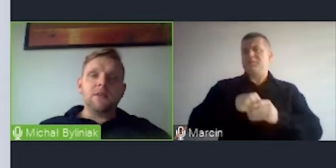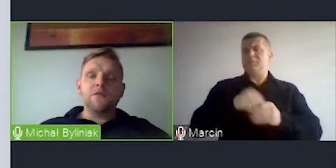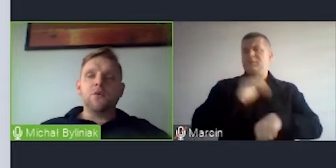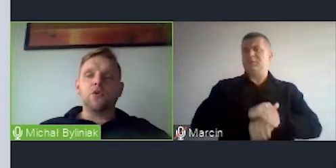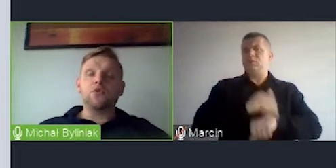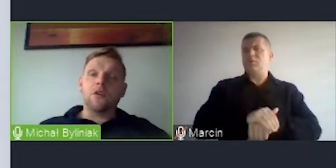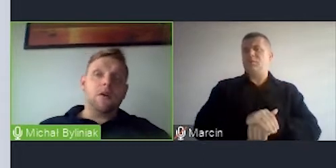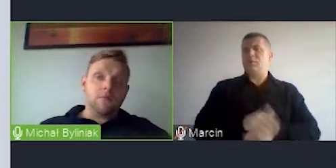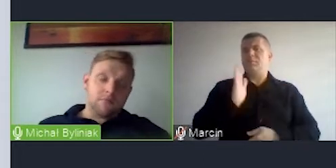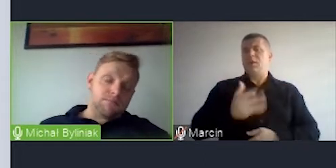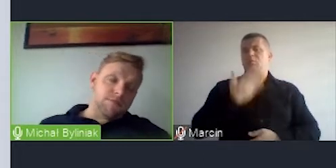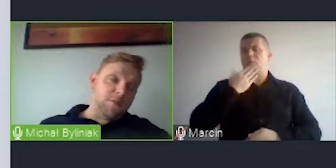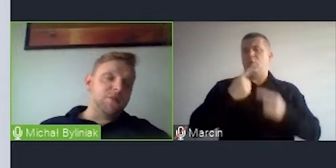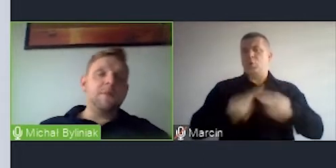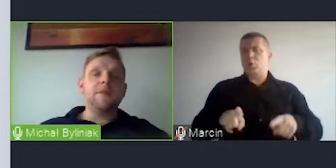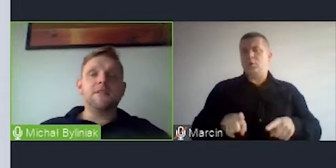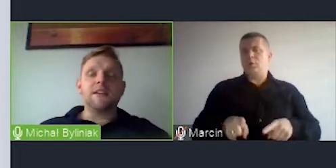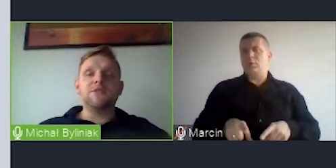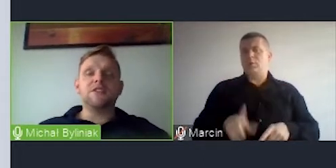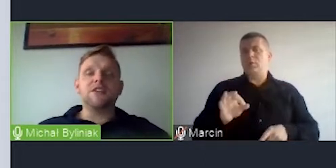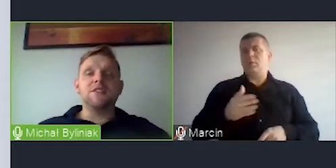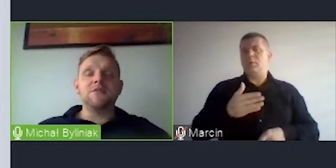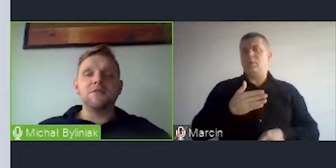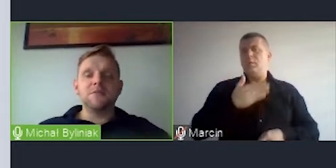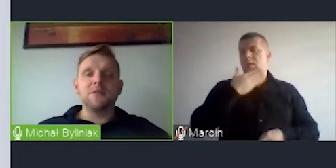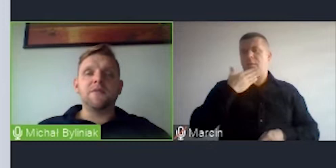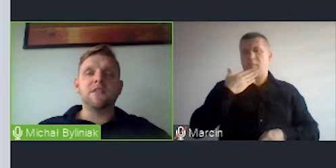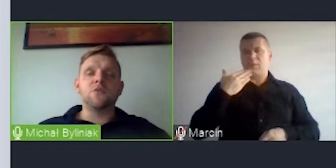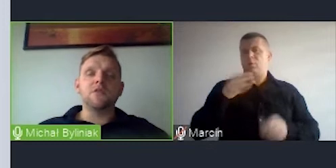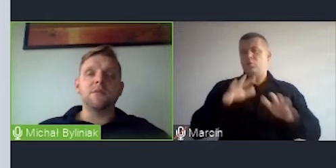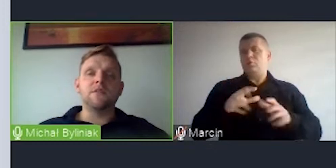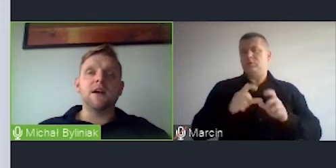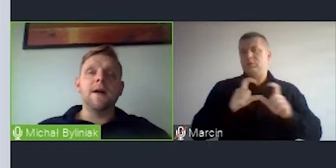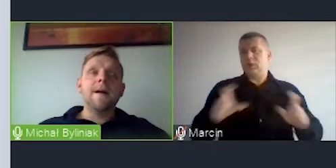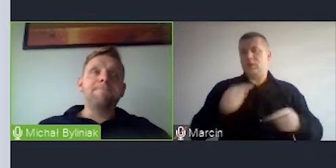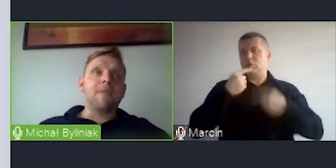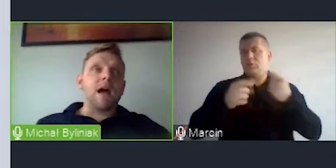Będę mówił krótko, bo nie mamy takiej przestrzenni, żeby opowiadać długo o zamówieniach,